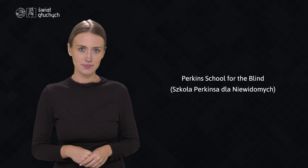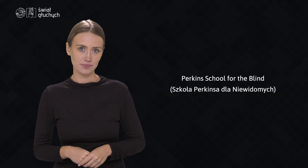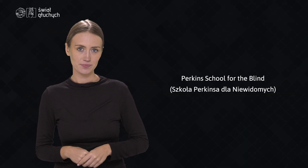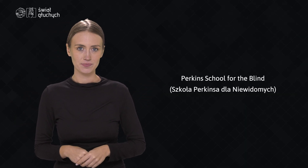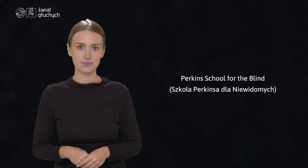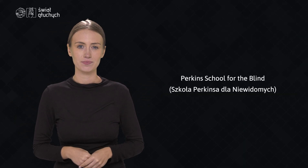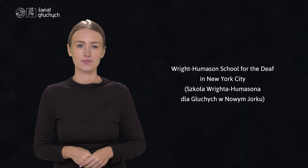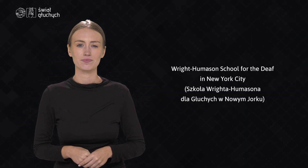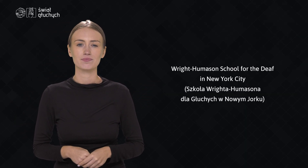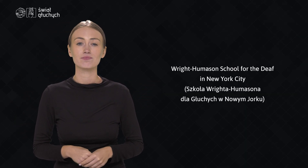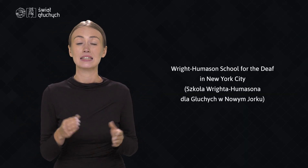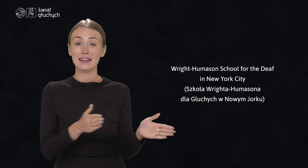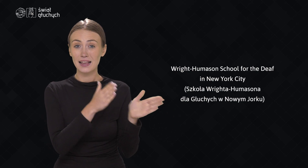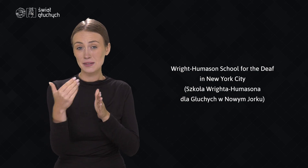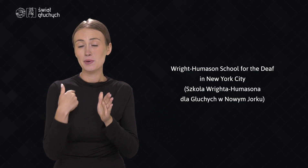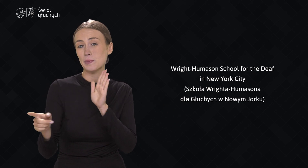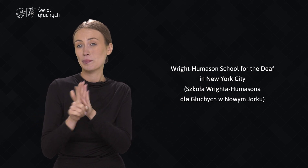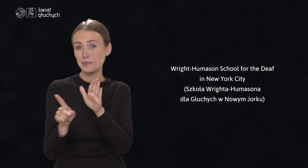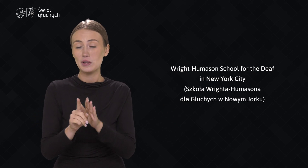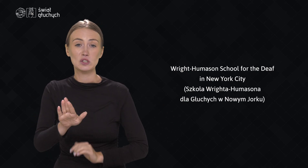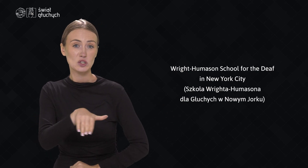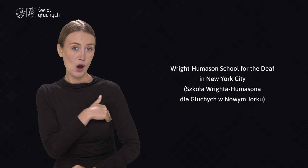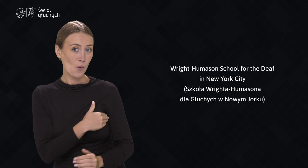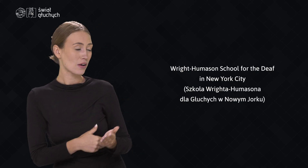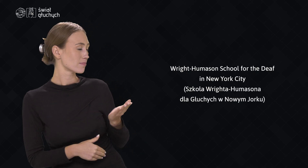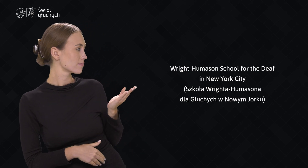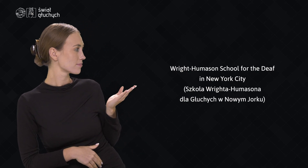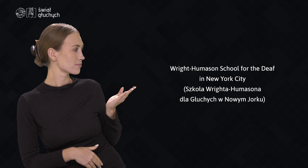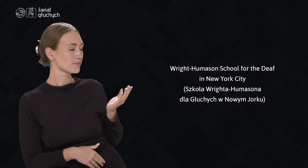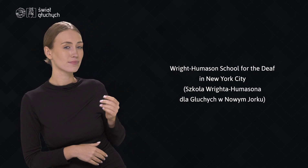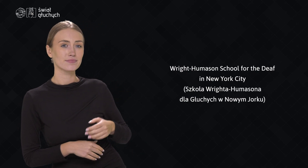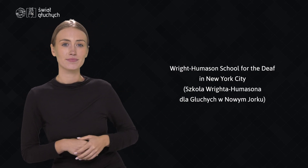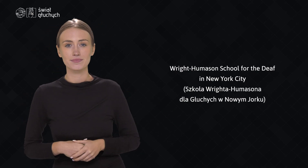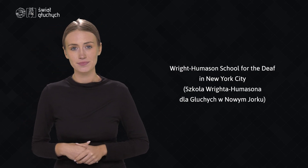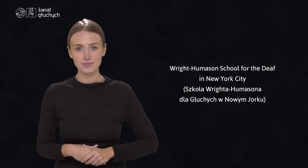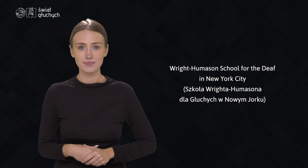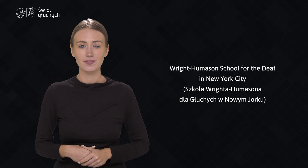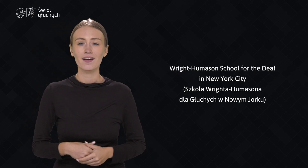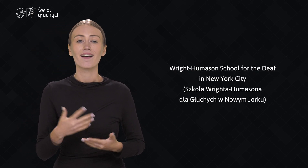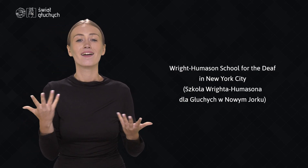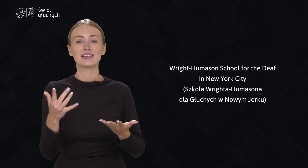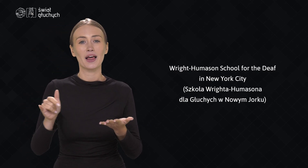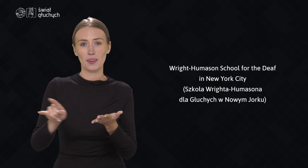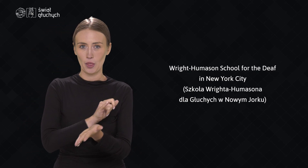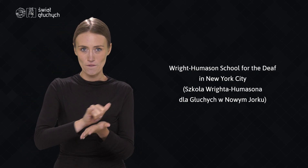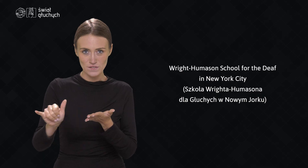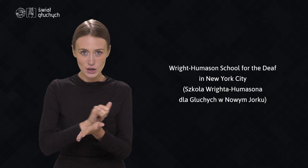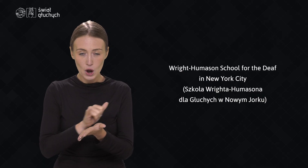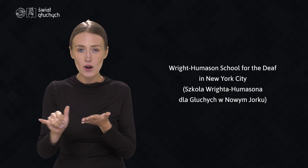Następnie uczęszczała do Szkoły Wrighta-Humasona dla Głuchych w Nowym Jorku,